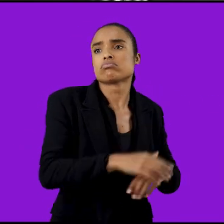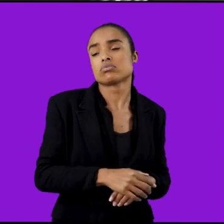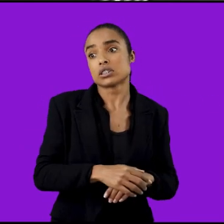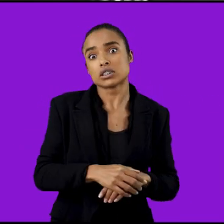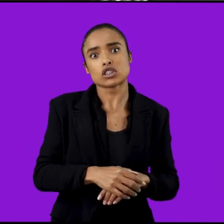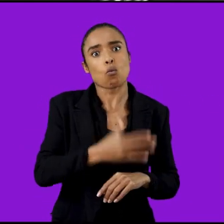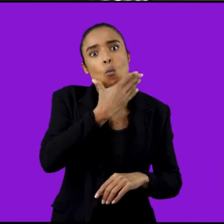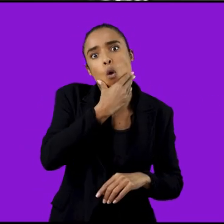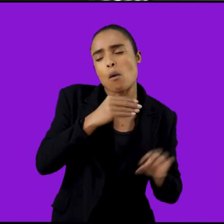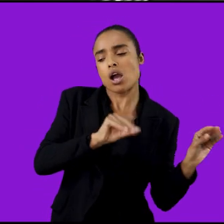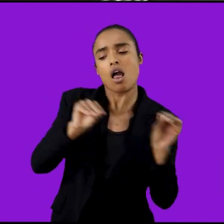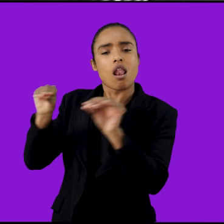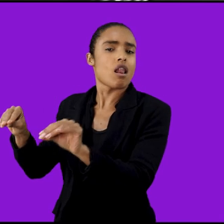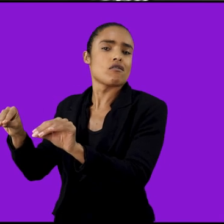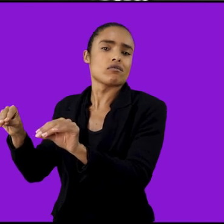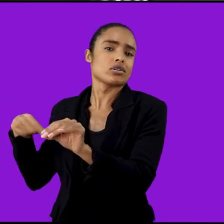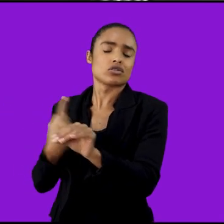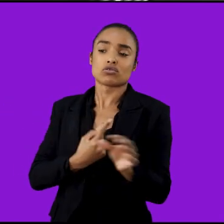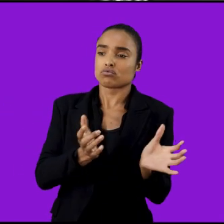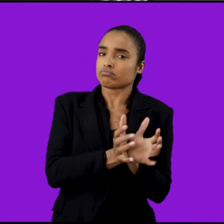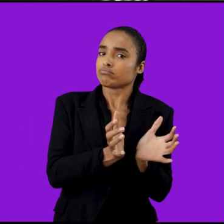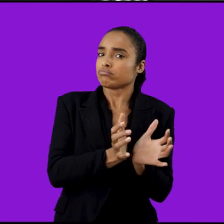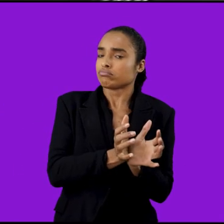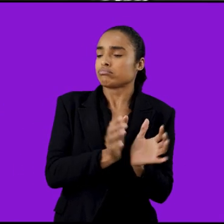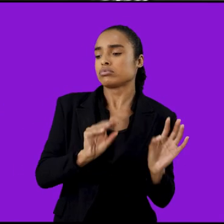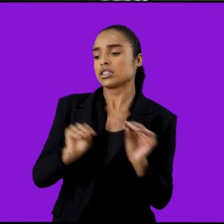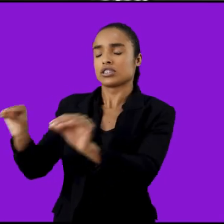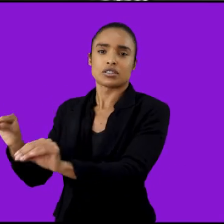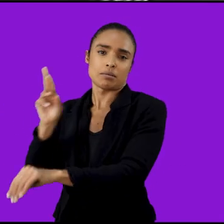tido uma outra também, com uma outra major. Mas esse cara levou a gente, ele levou a gente